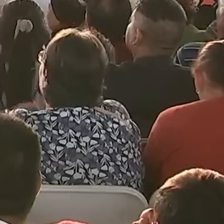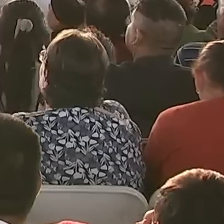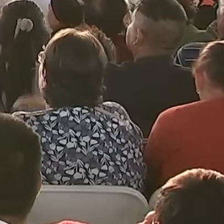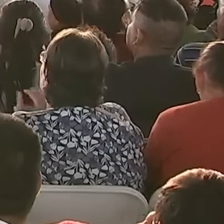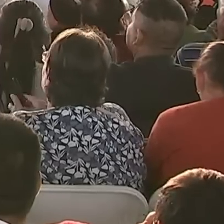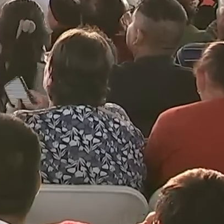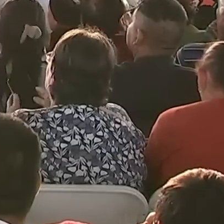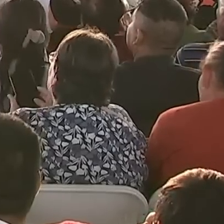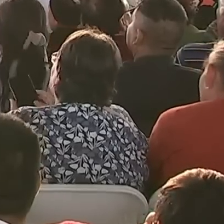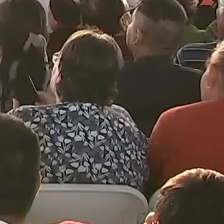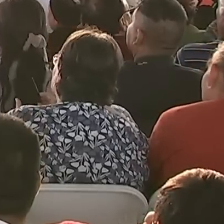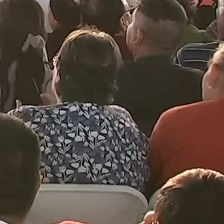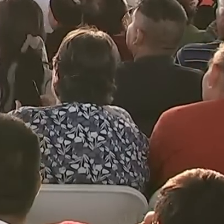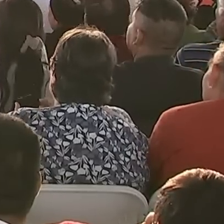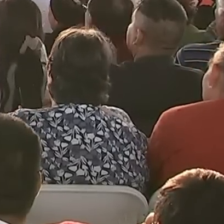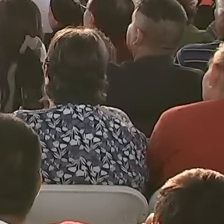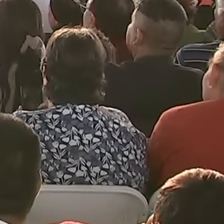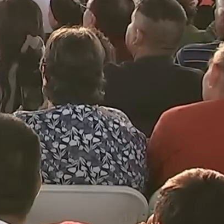solo se vive cuando un gobierno está cerca de su [Música] [Aplausos]